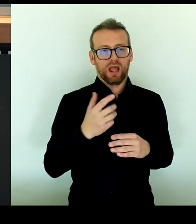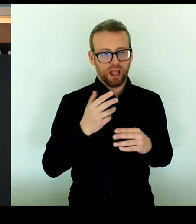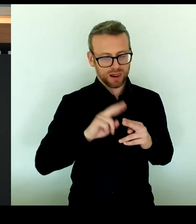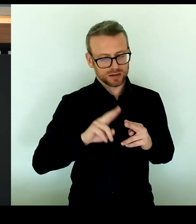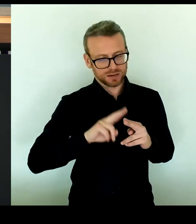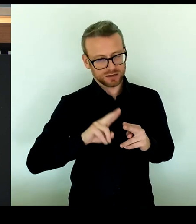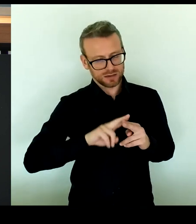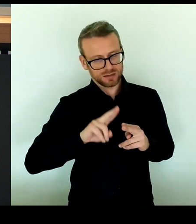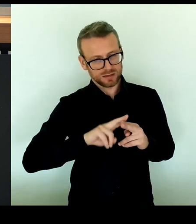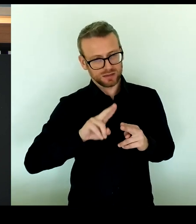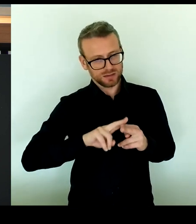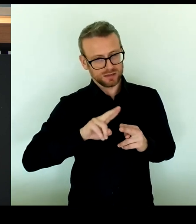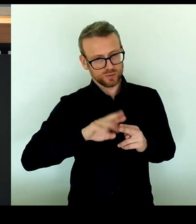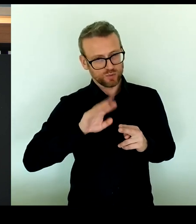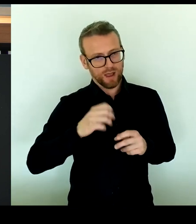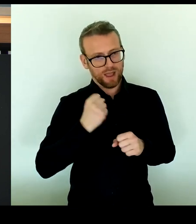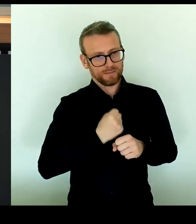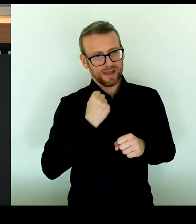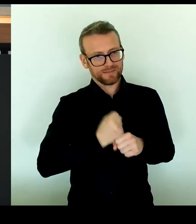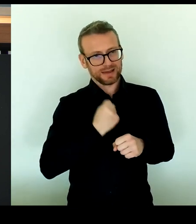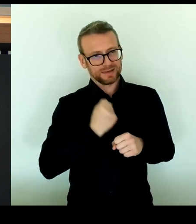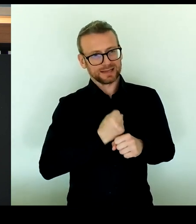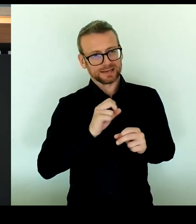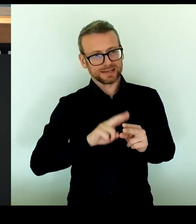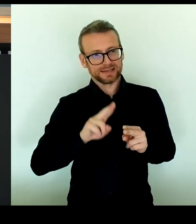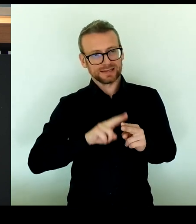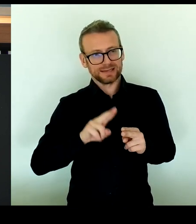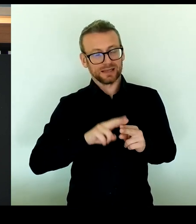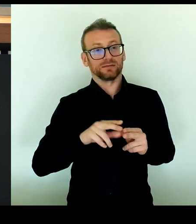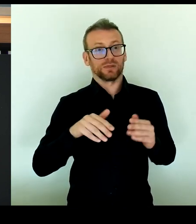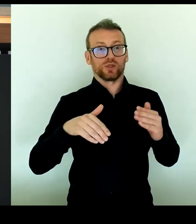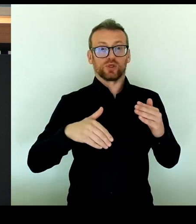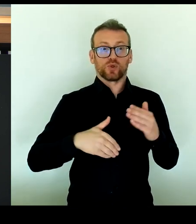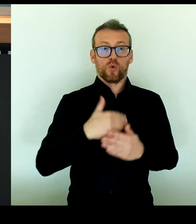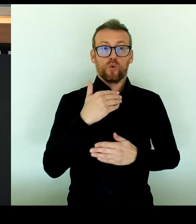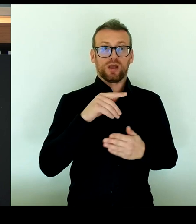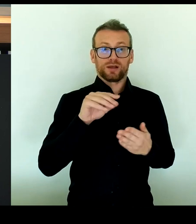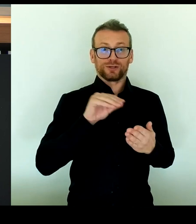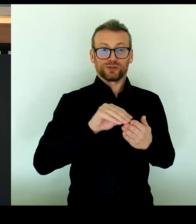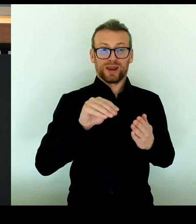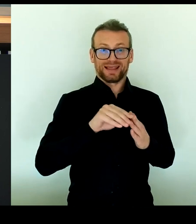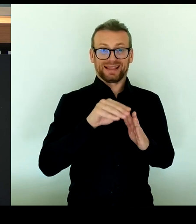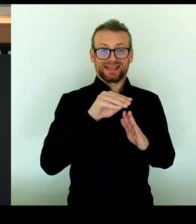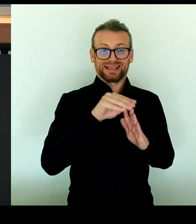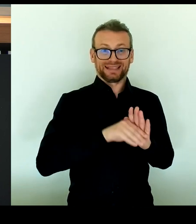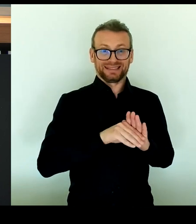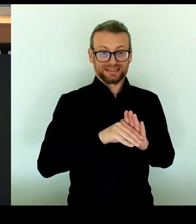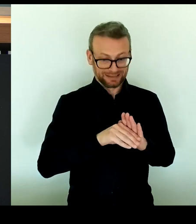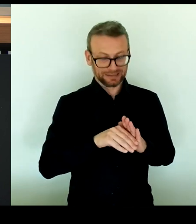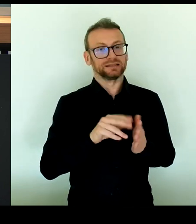Praktikabilität und Datenschutz behauptet. Aber heute können wir mit Stolz sagen, dass Berlin im